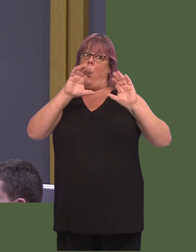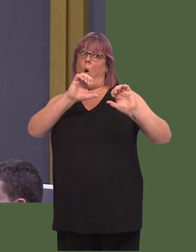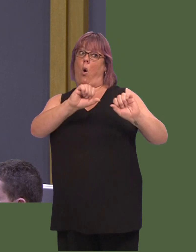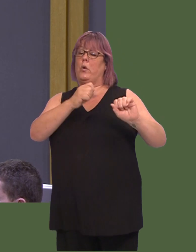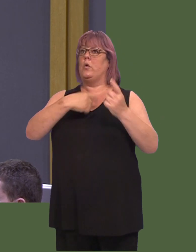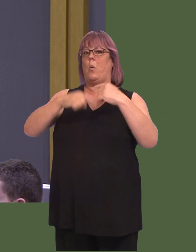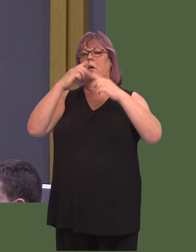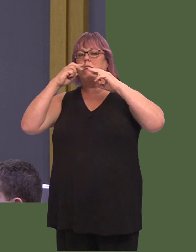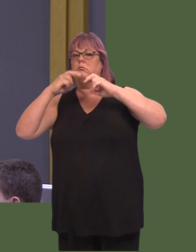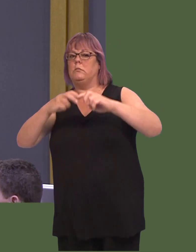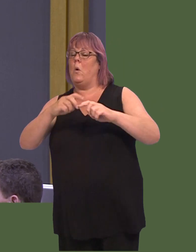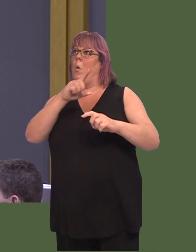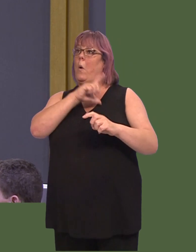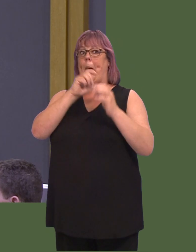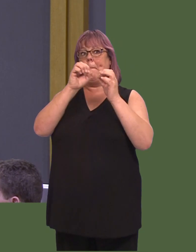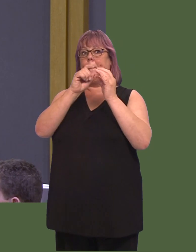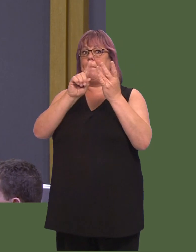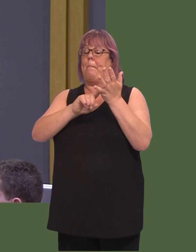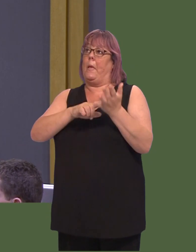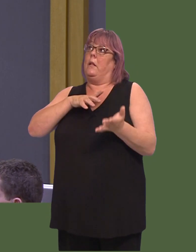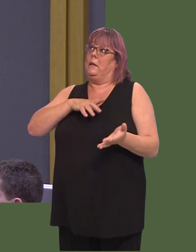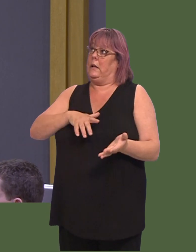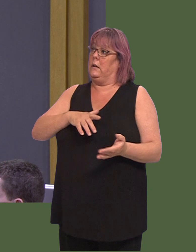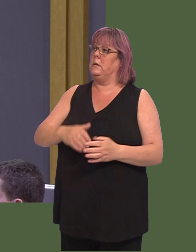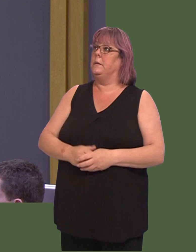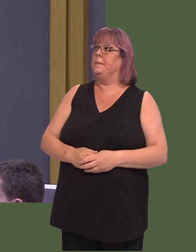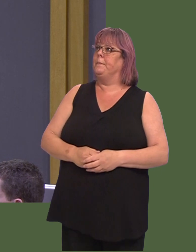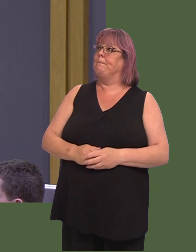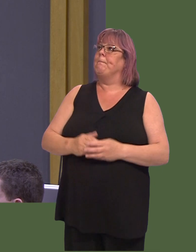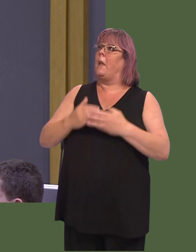Onid ydy hi'n berffaith glir erbyn hyn mai cryfhau nid gwanio deddfwriaeth sydd ei angen